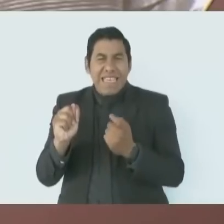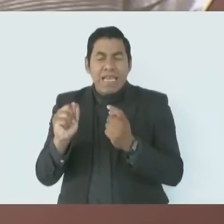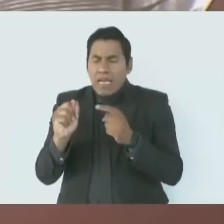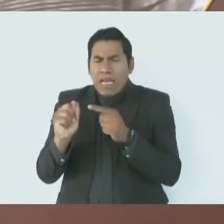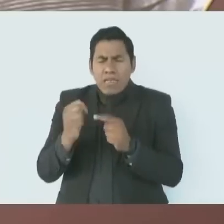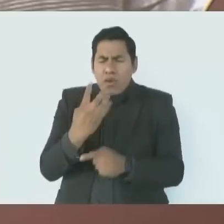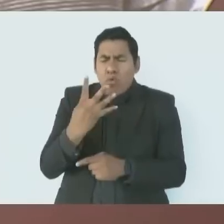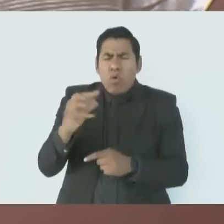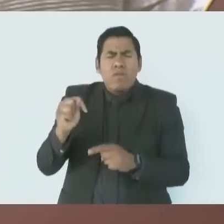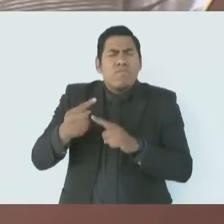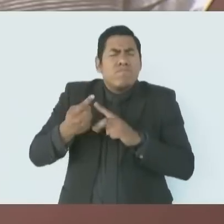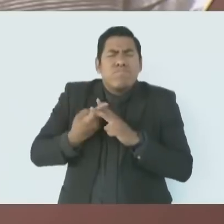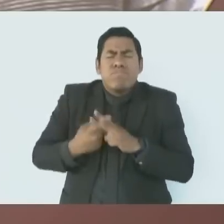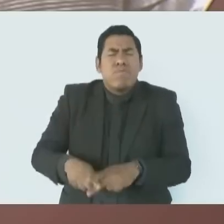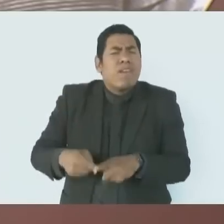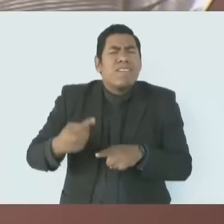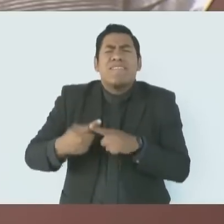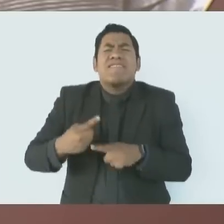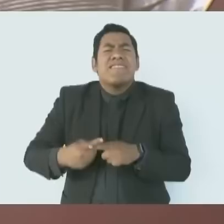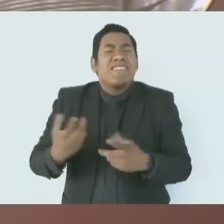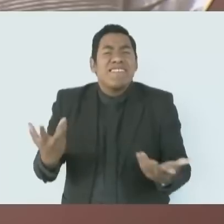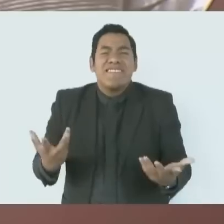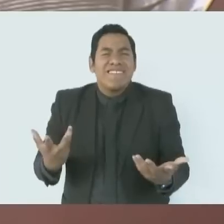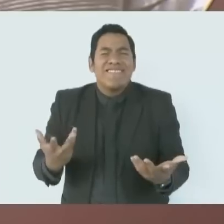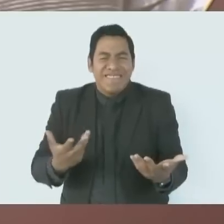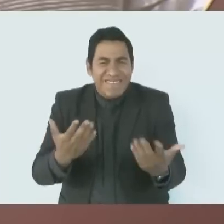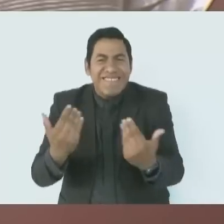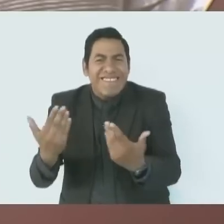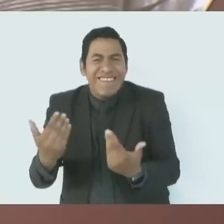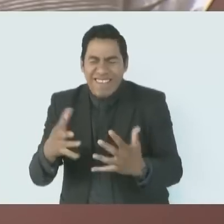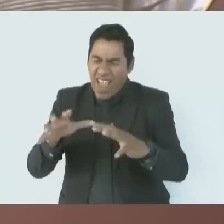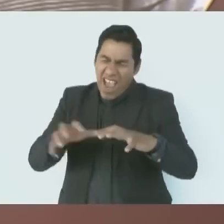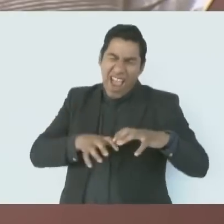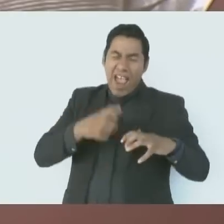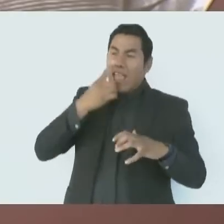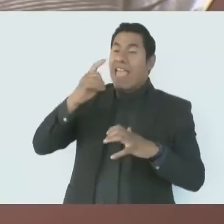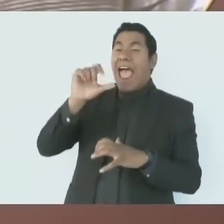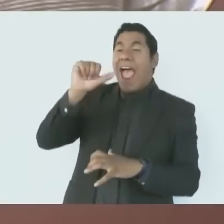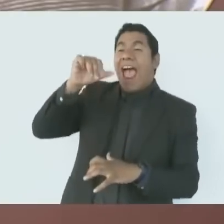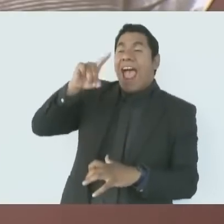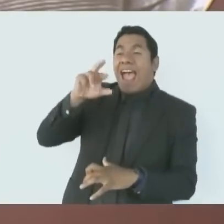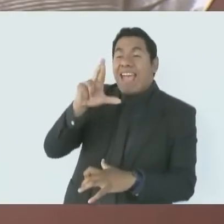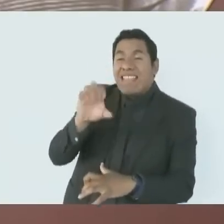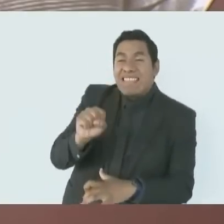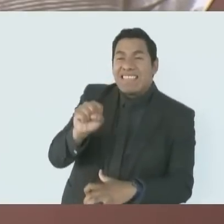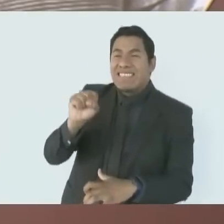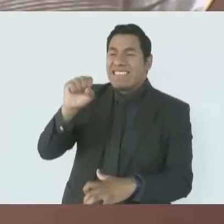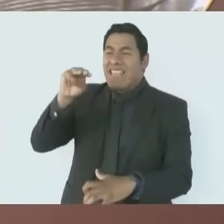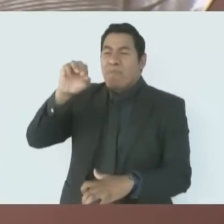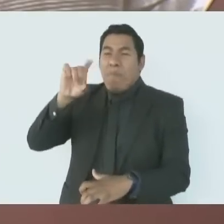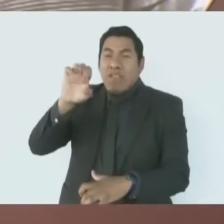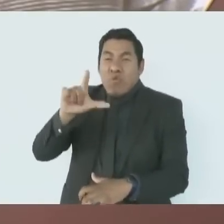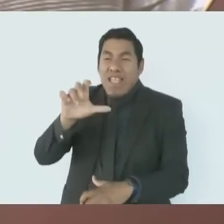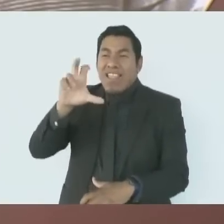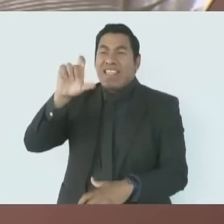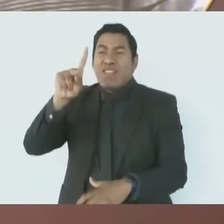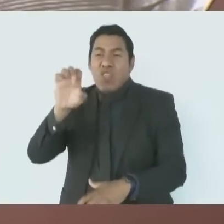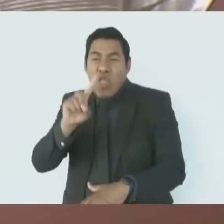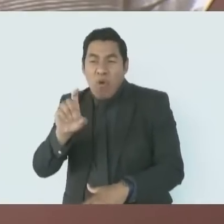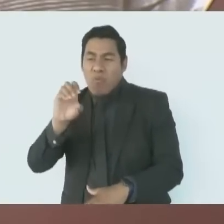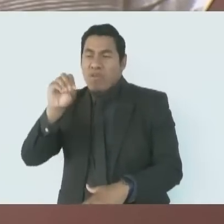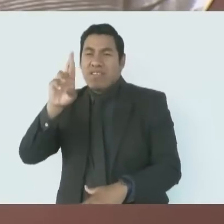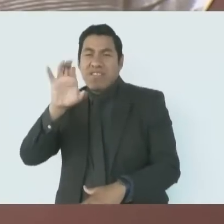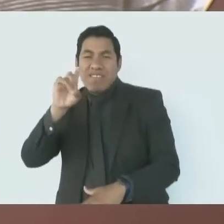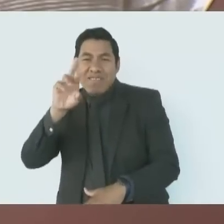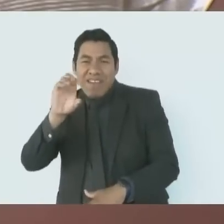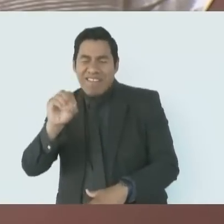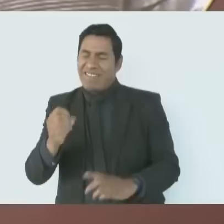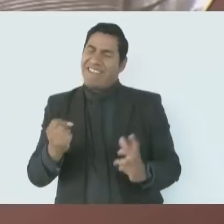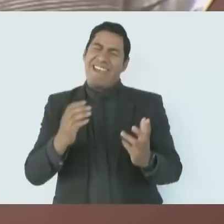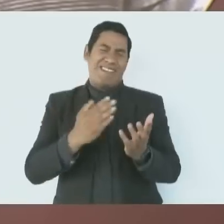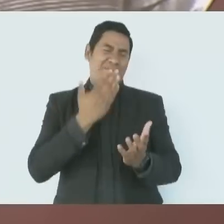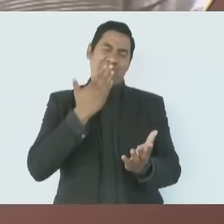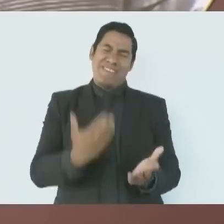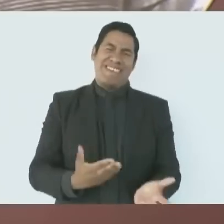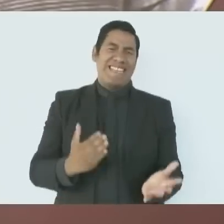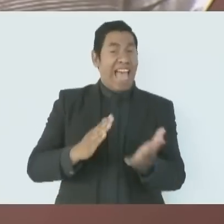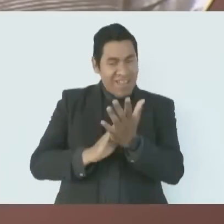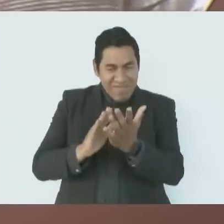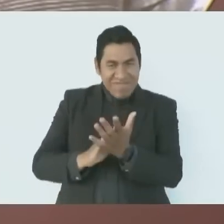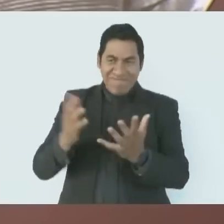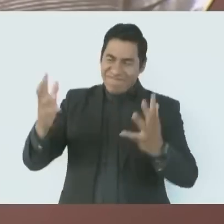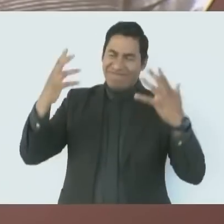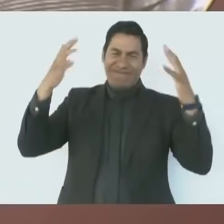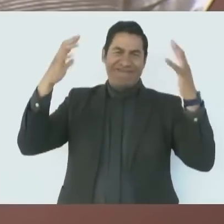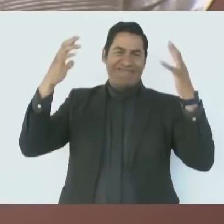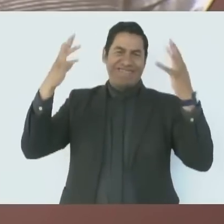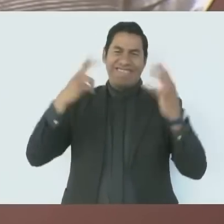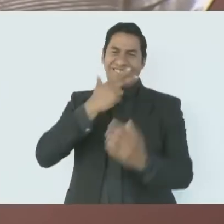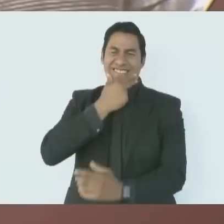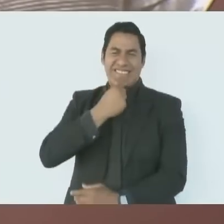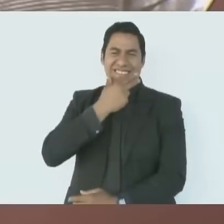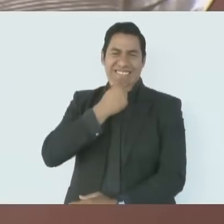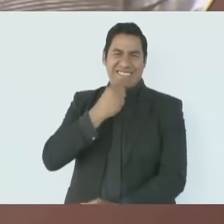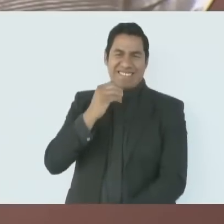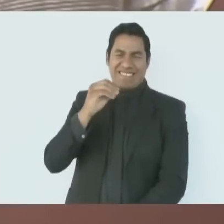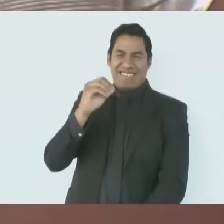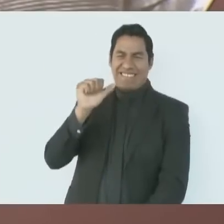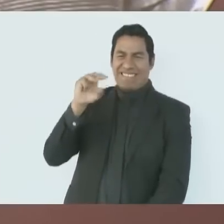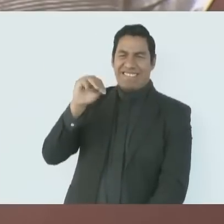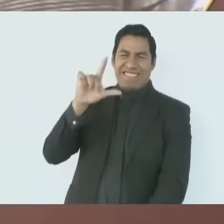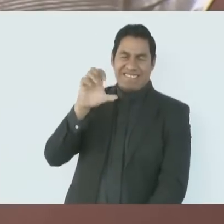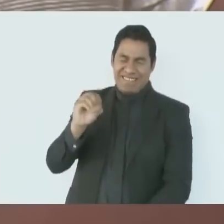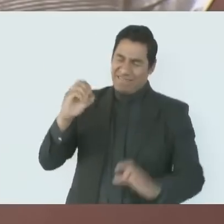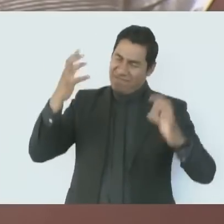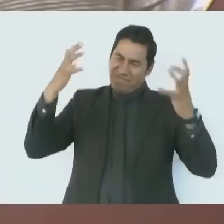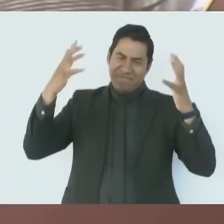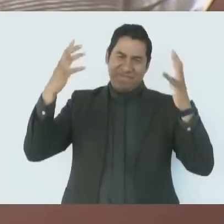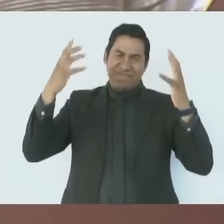transformación Andrés Manuel López Obrador un aplauso al presidente López Obrador